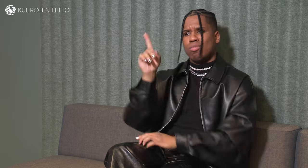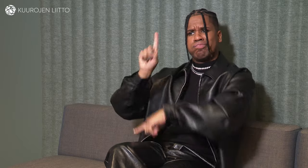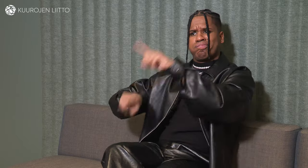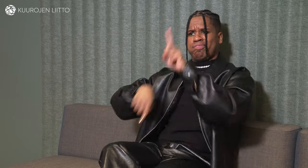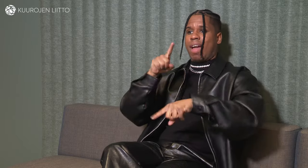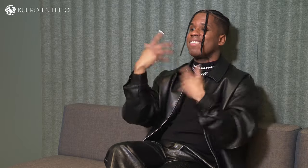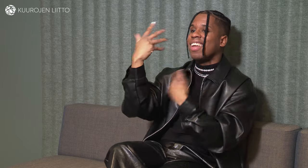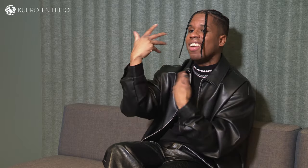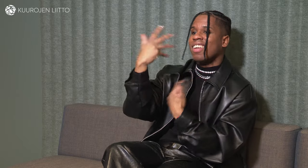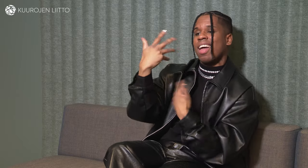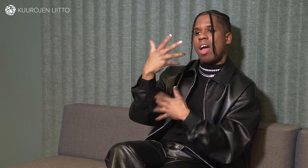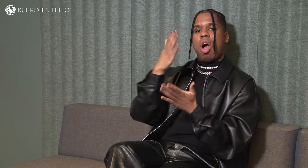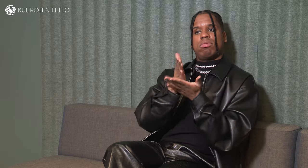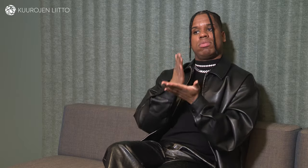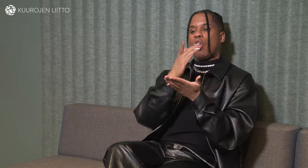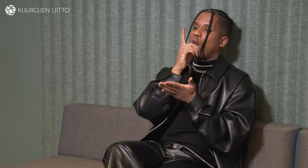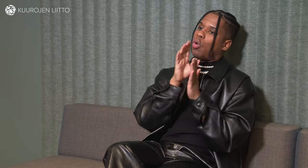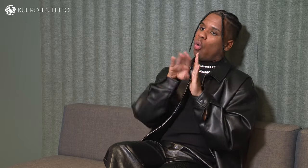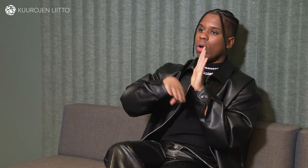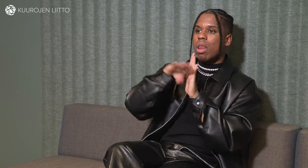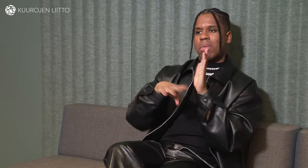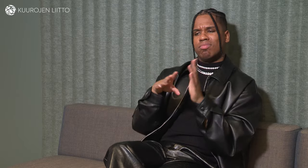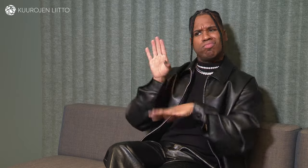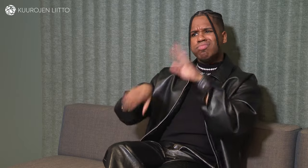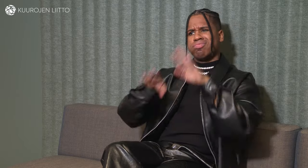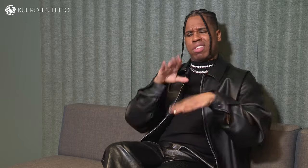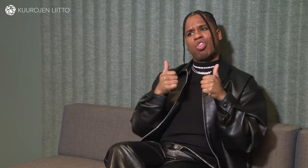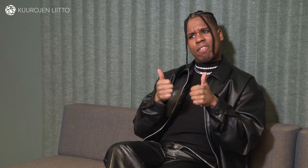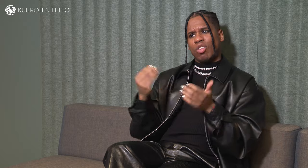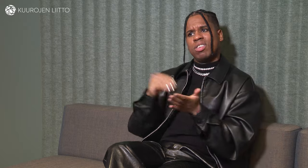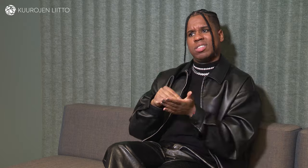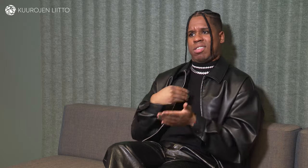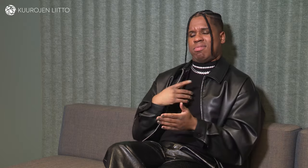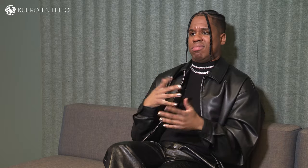Tarjontaa tulisi olla viihteestä asiaohjelmiin, - eli monipuolisuutta toivoisin lisää.